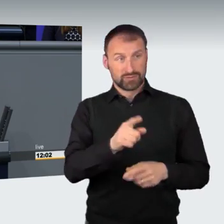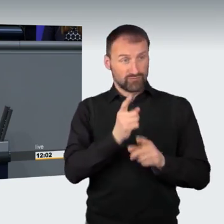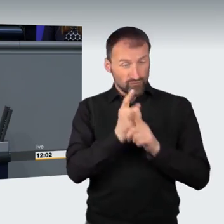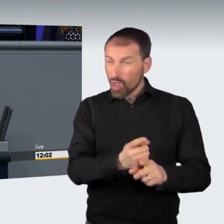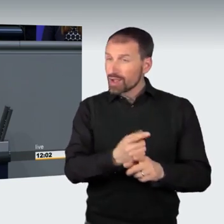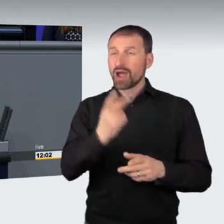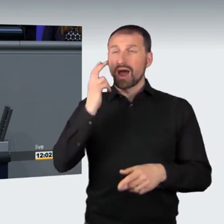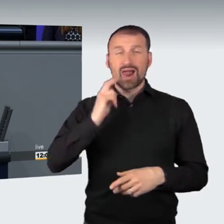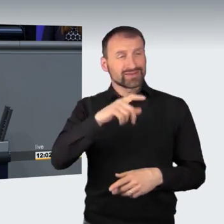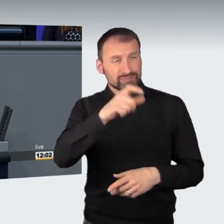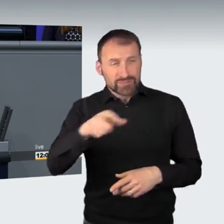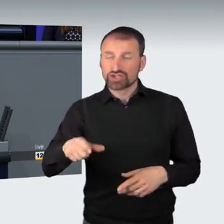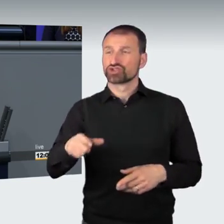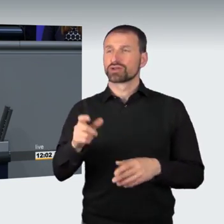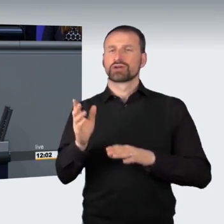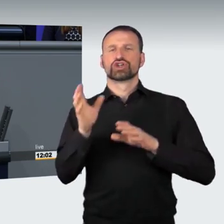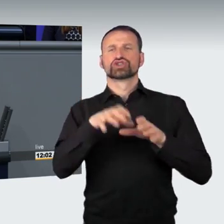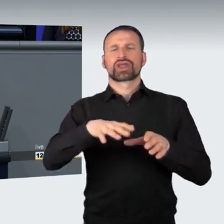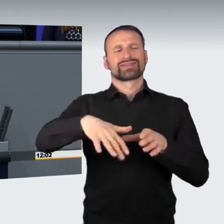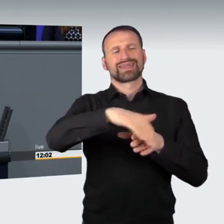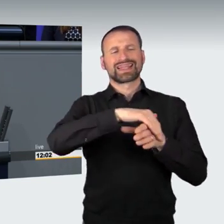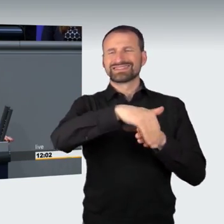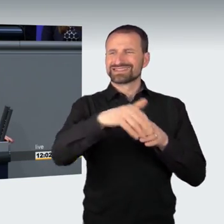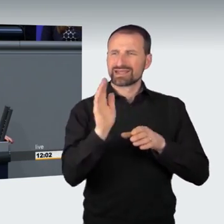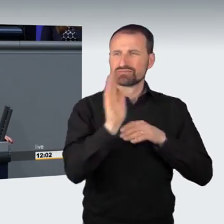Das führt zur Enteignung der städtischen Mittelschichten. Und beides wollen wir nicht.